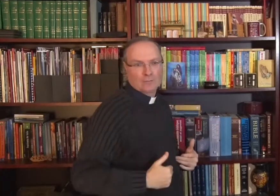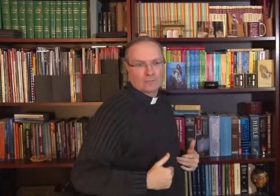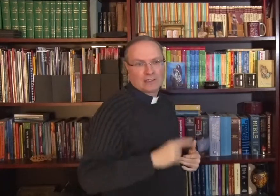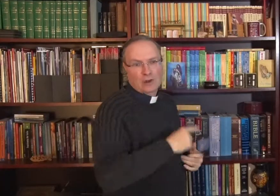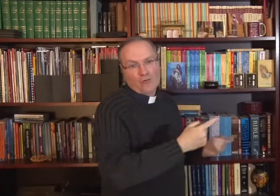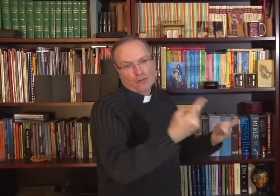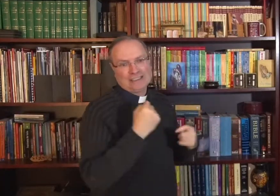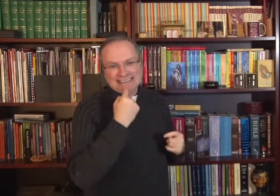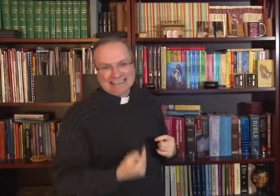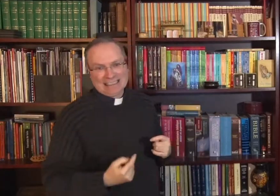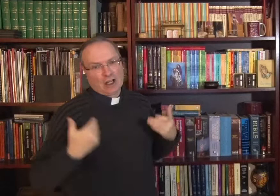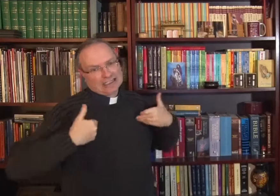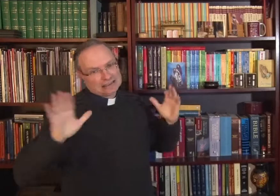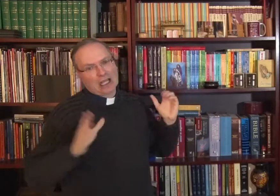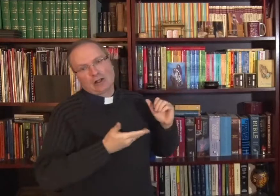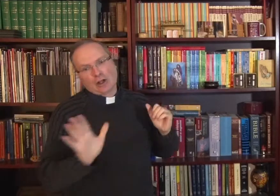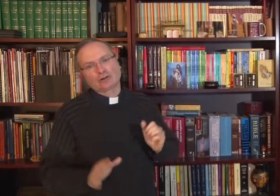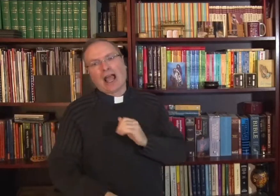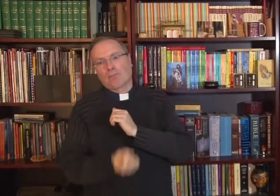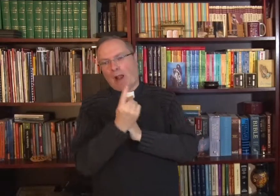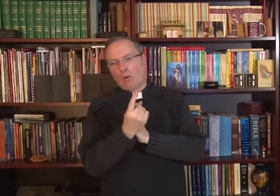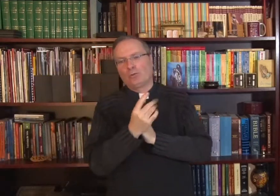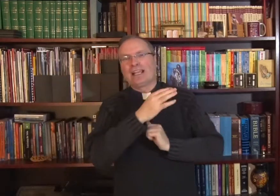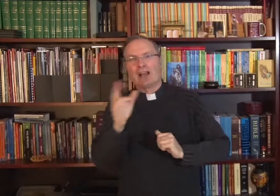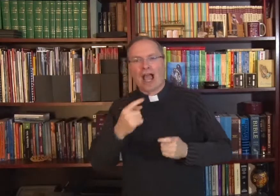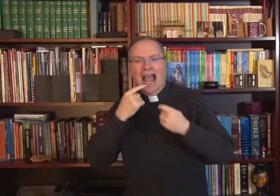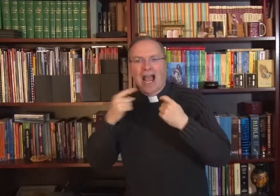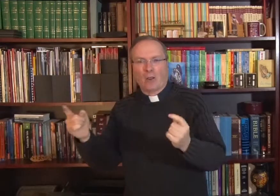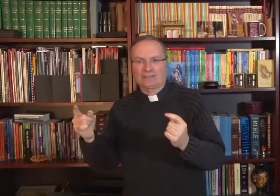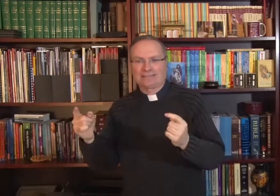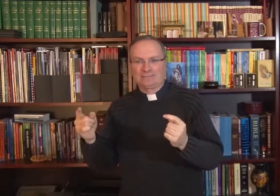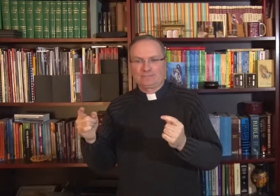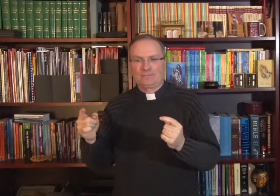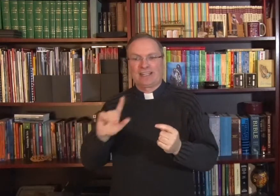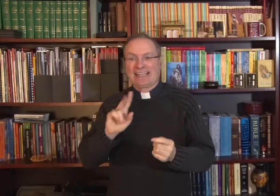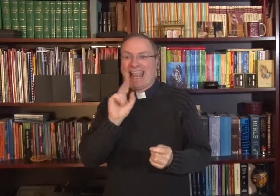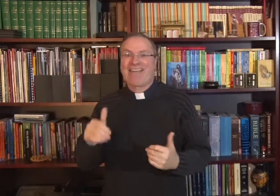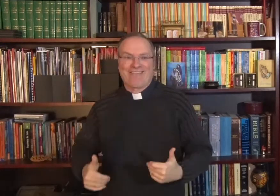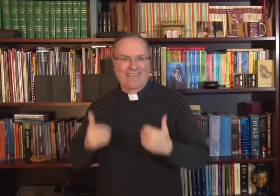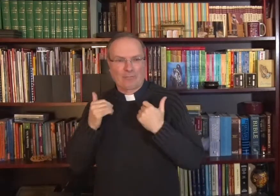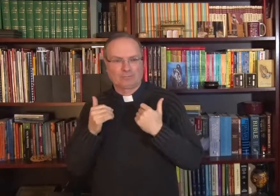elles sont venues dire que des anges leur sont apparus et ont annoncé qu’il est vivant.